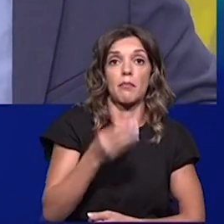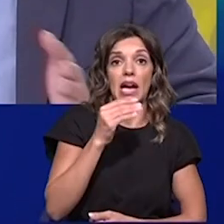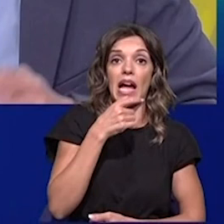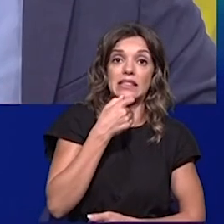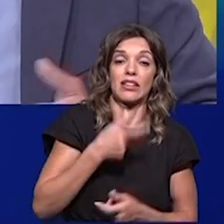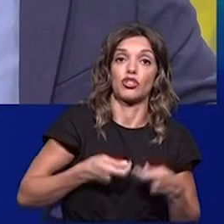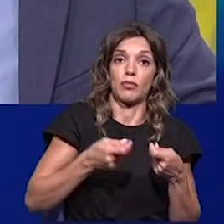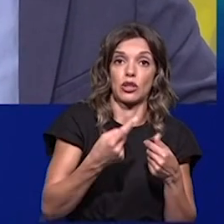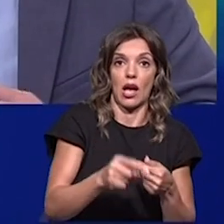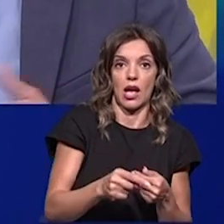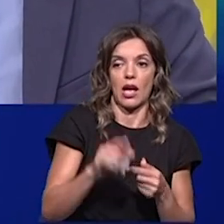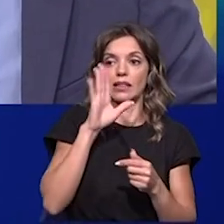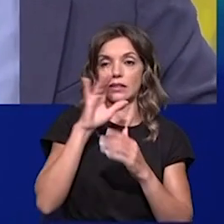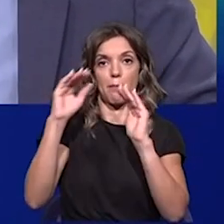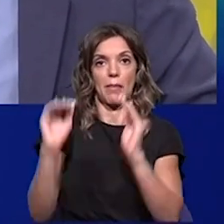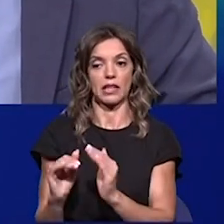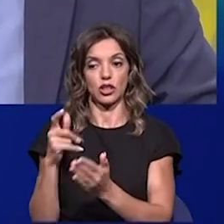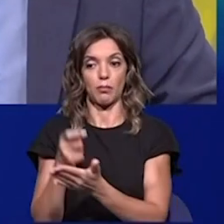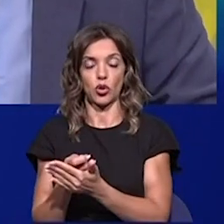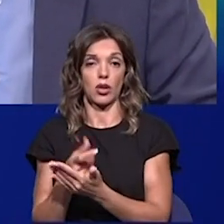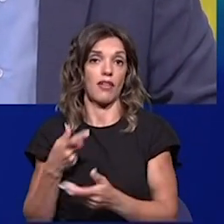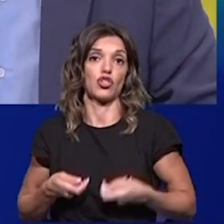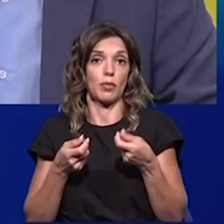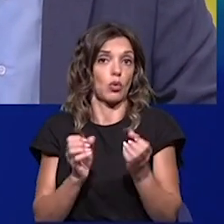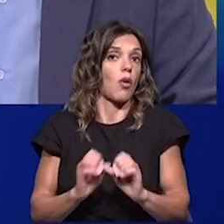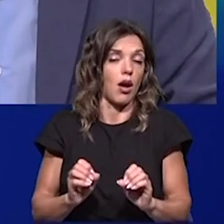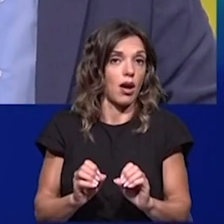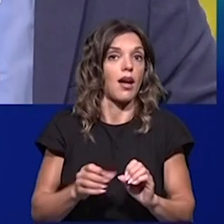Se reduzir os impostos e não houver investimento… Tanto se fala na Zona Franca,